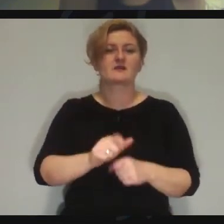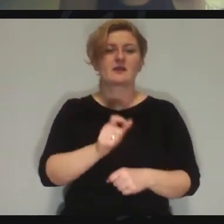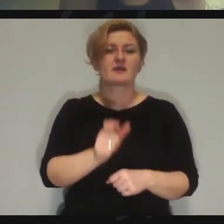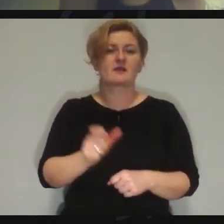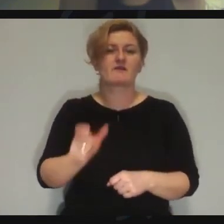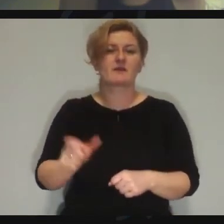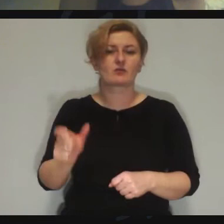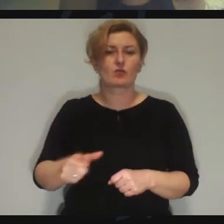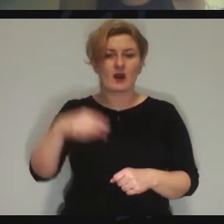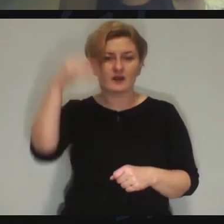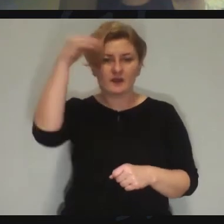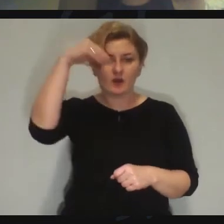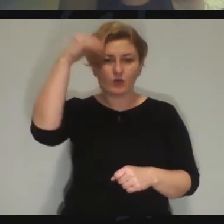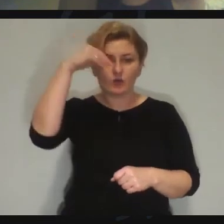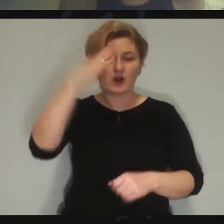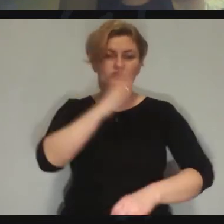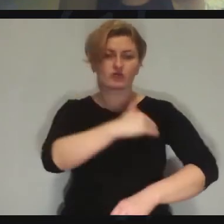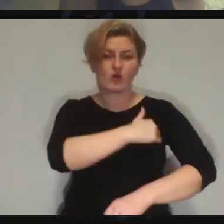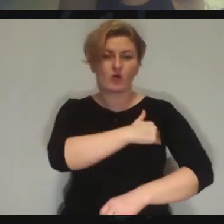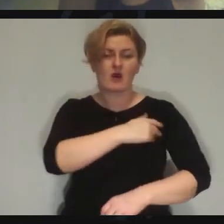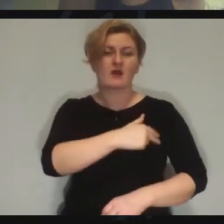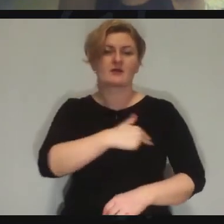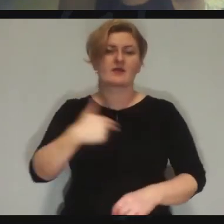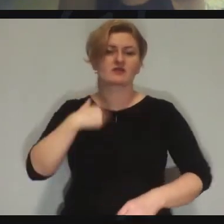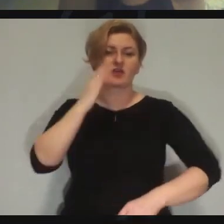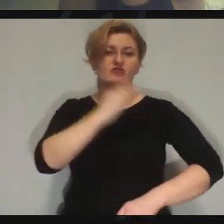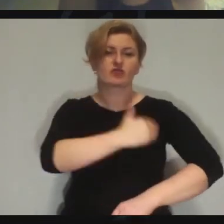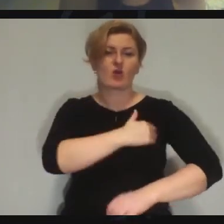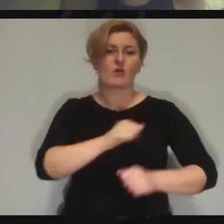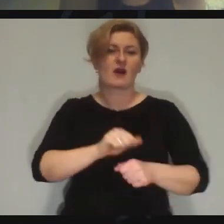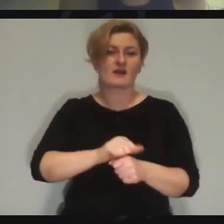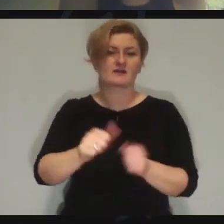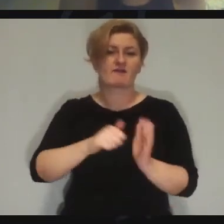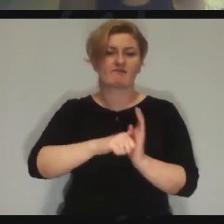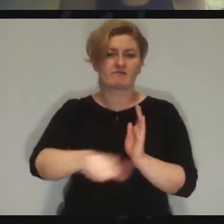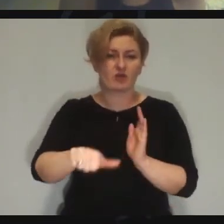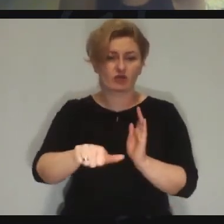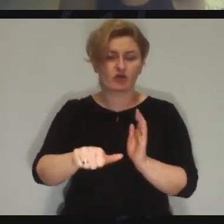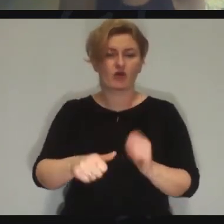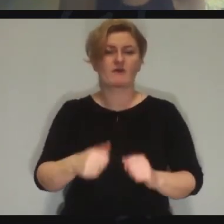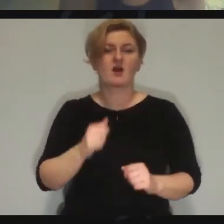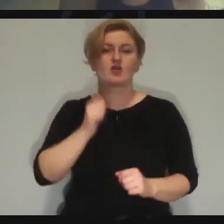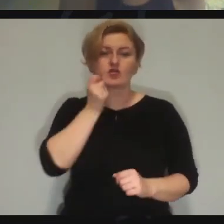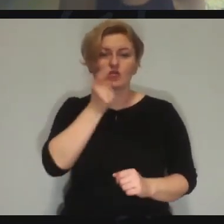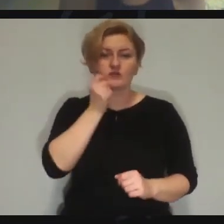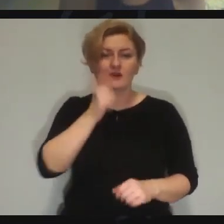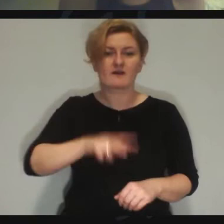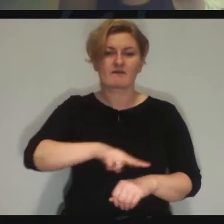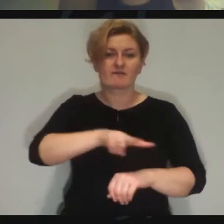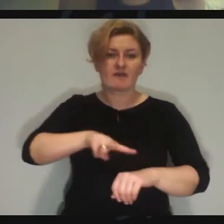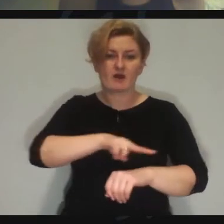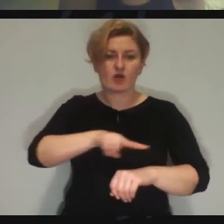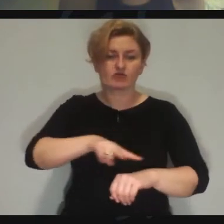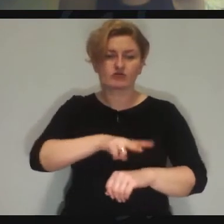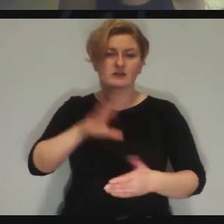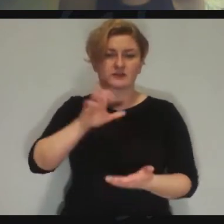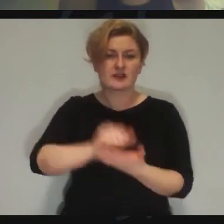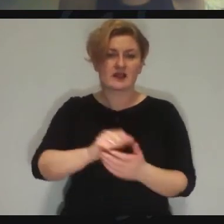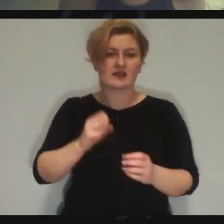Nasza szkoła jest wyjątkowa, codziennie są dwie godziny zajęć cyrkowych.